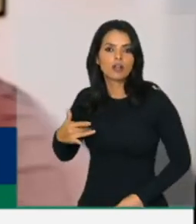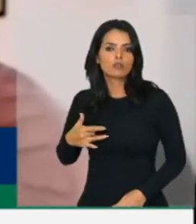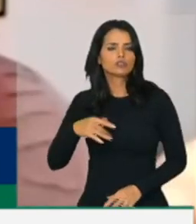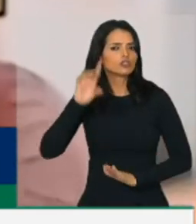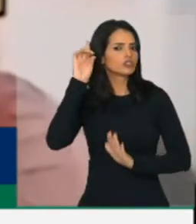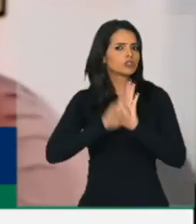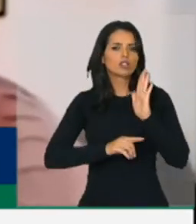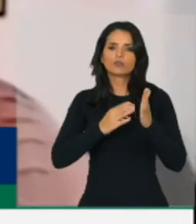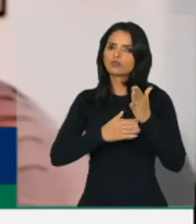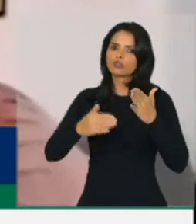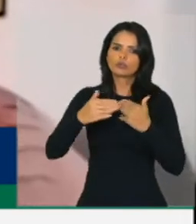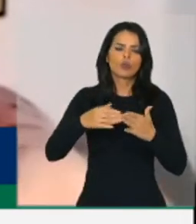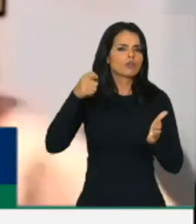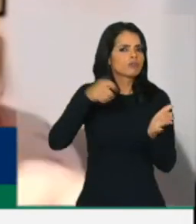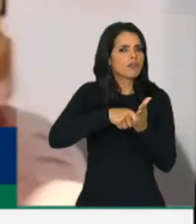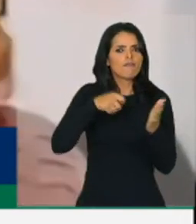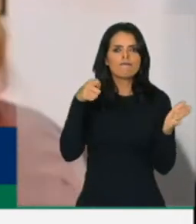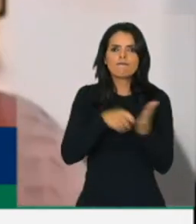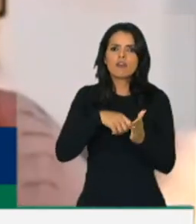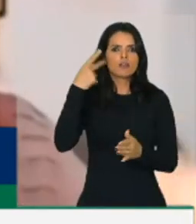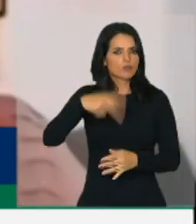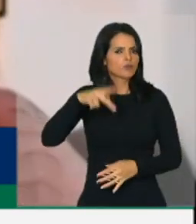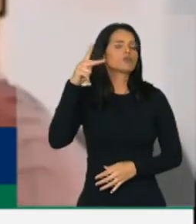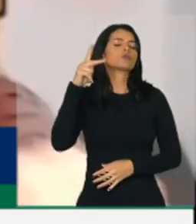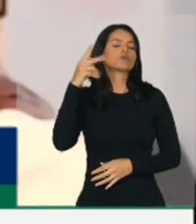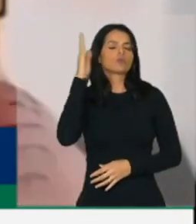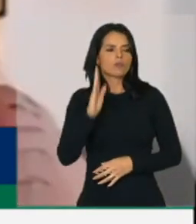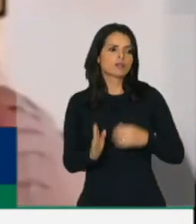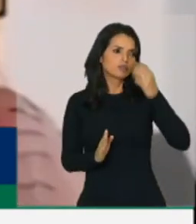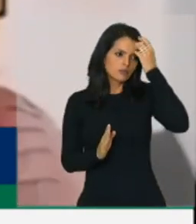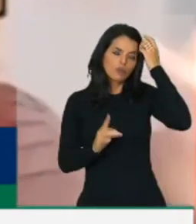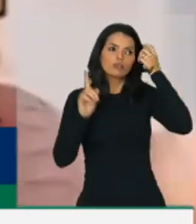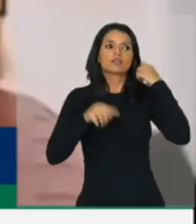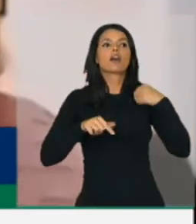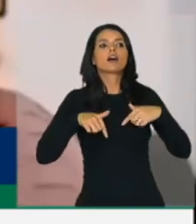DIREITO DE TODOS E DEVER DO ESTADO, MEDIANTE AÇÕES SOCIAIS E ECONÔMICAS QUE REDUZAM O RISCO É DOENÇA NO